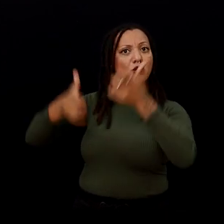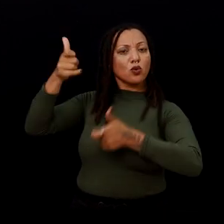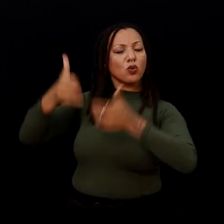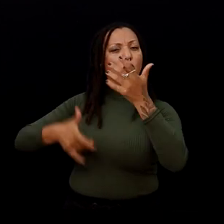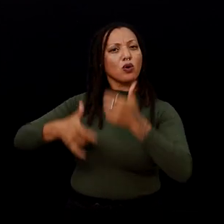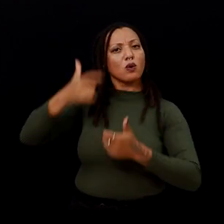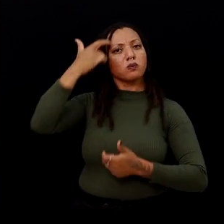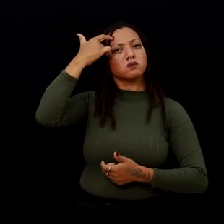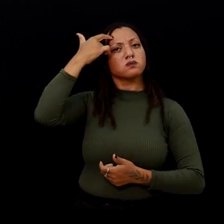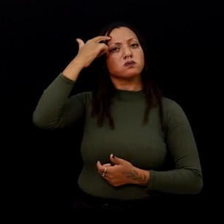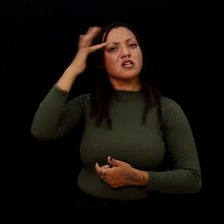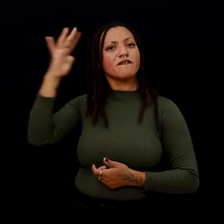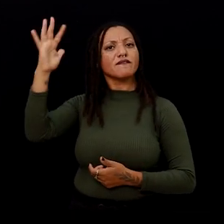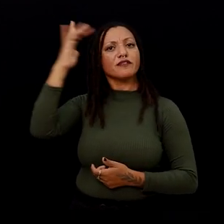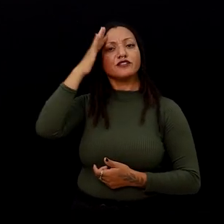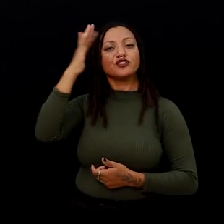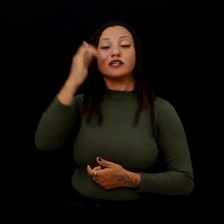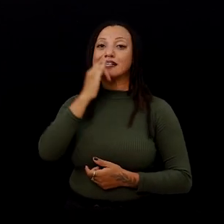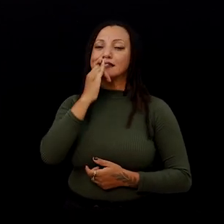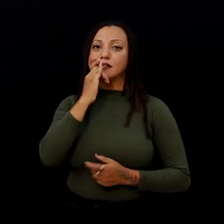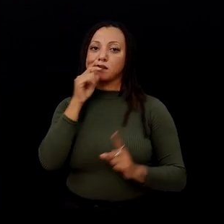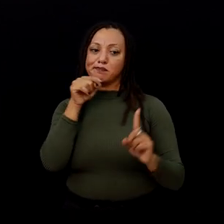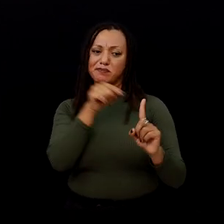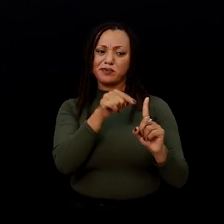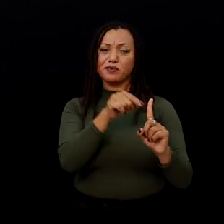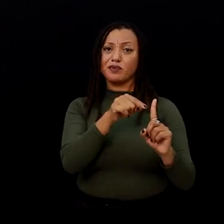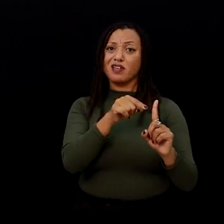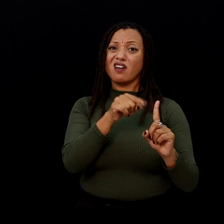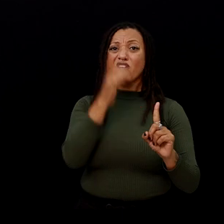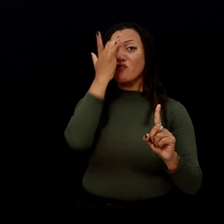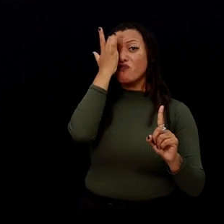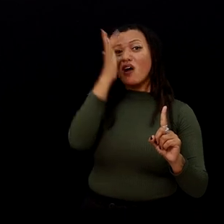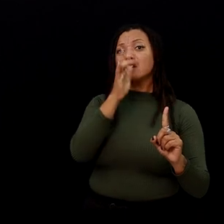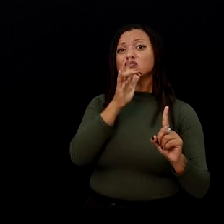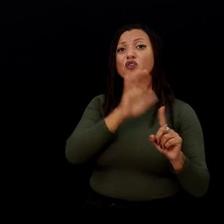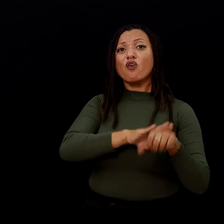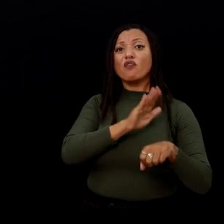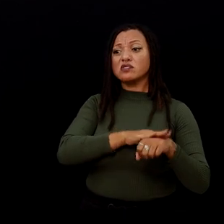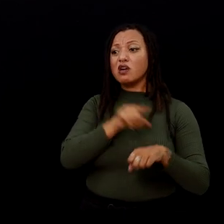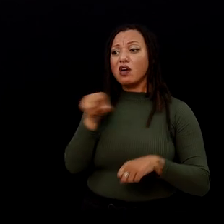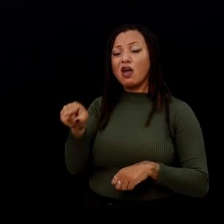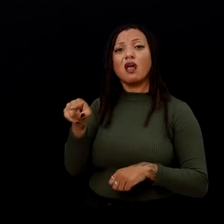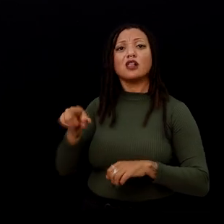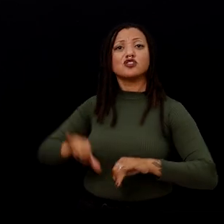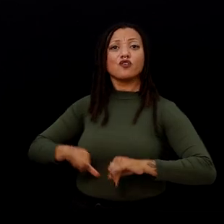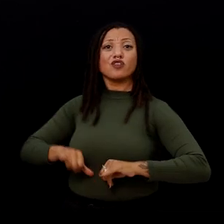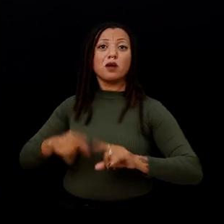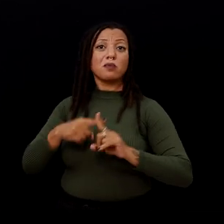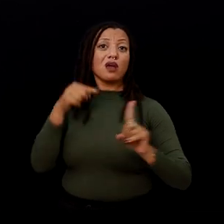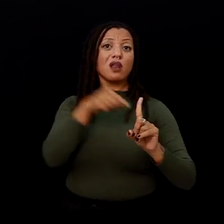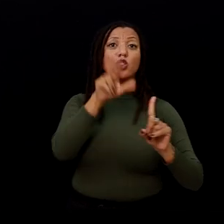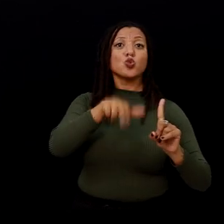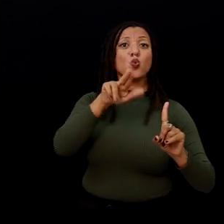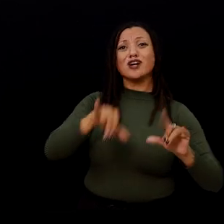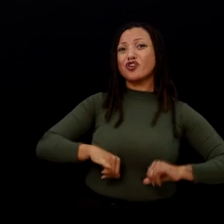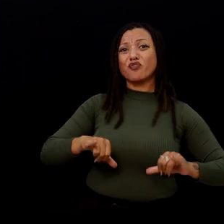Acho que era muito mais fácil para o Damião fazer uma pessoa que já sofria sofrer do que ele que não sofria, que não estava acostumado com isso.